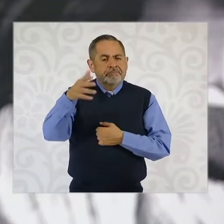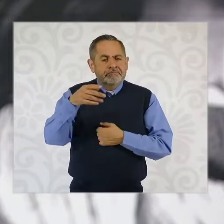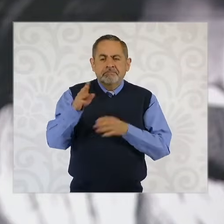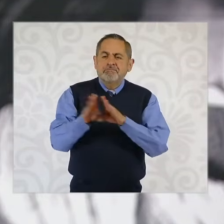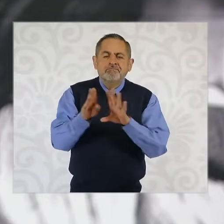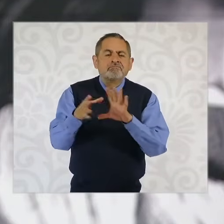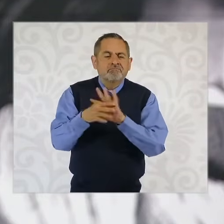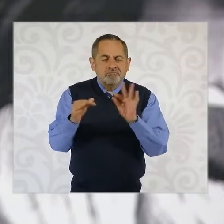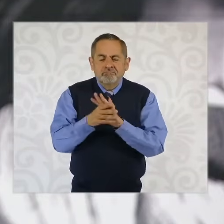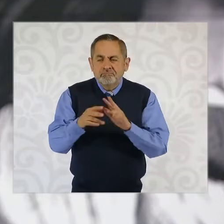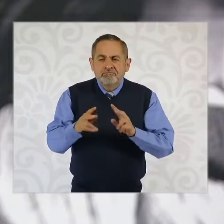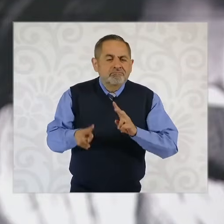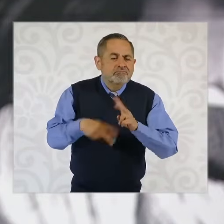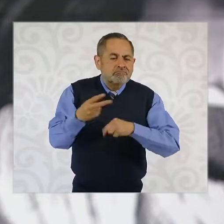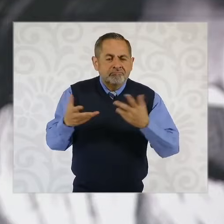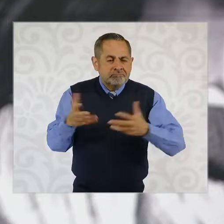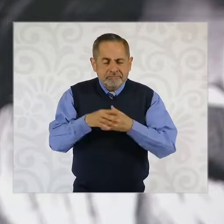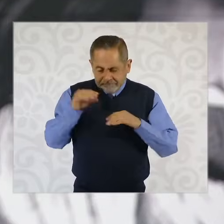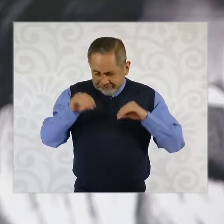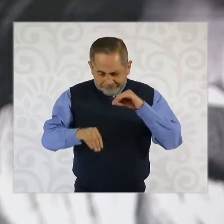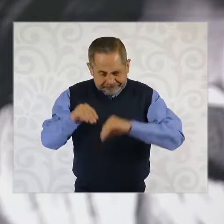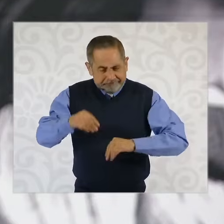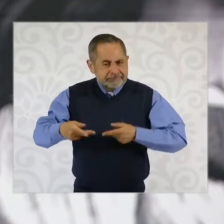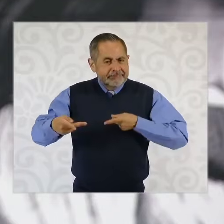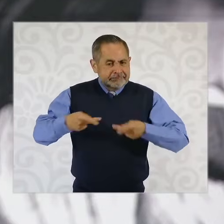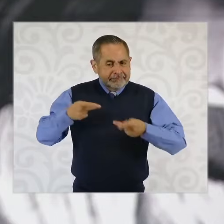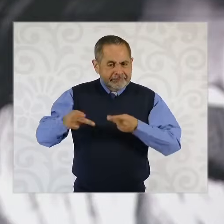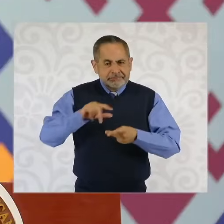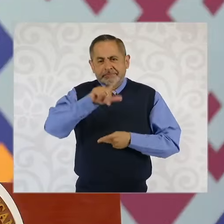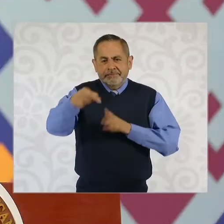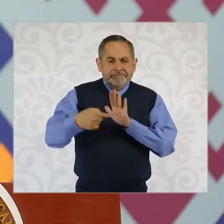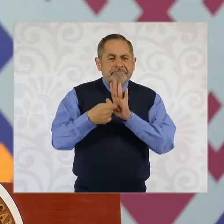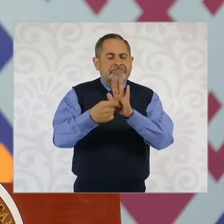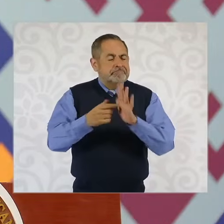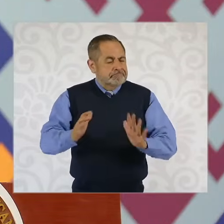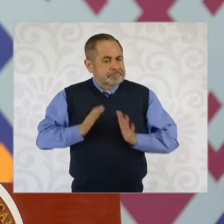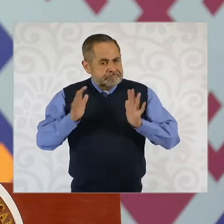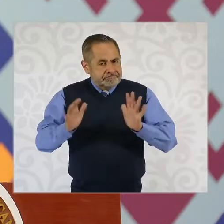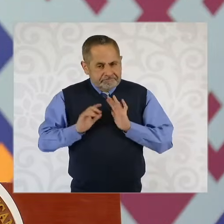estamos haciendo pero los estamos preparando les vamos a dar buenas sorpresas pero denos tiempo